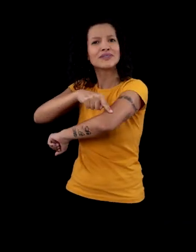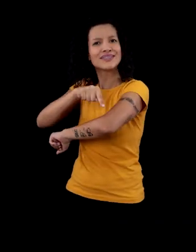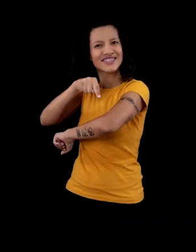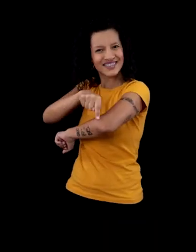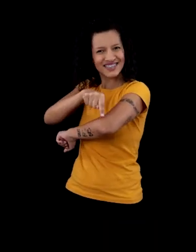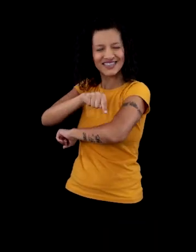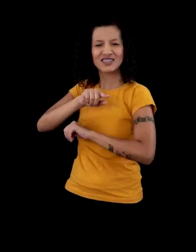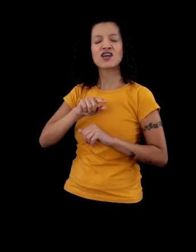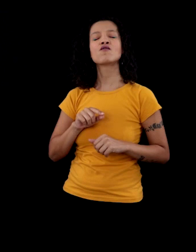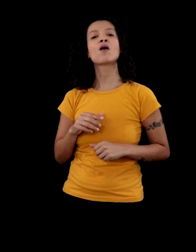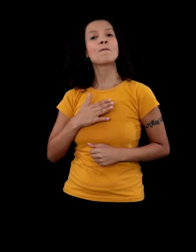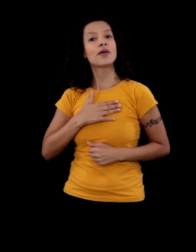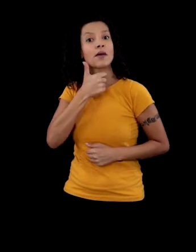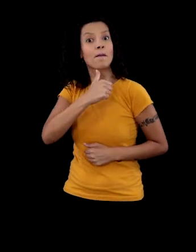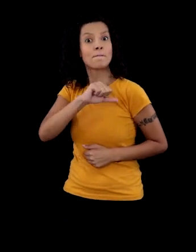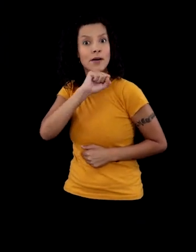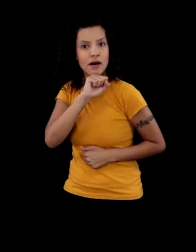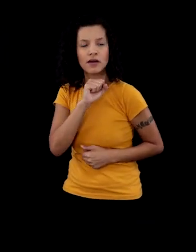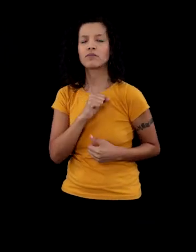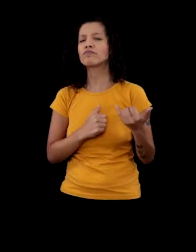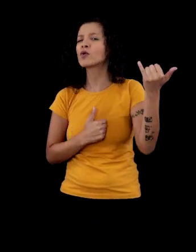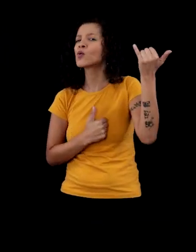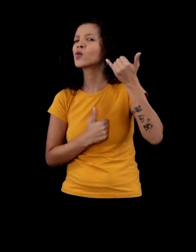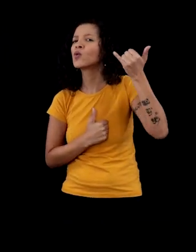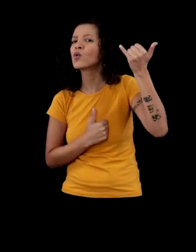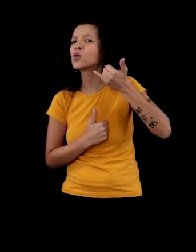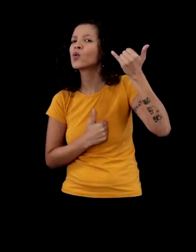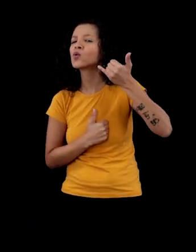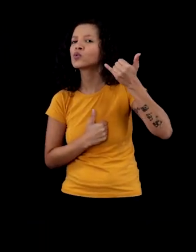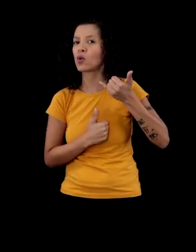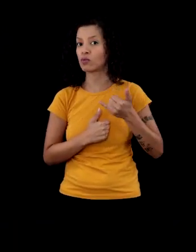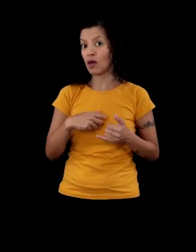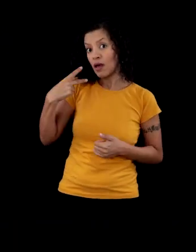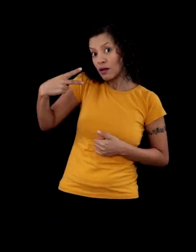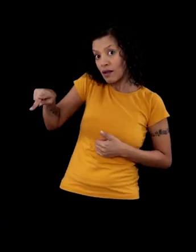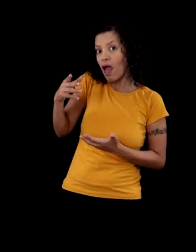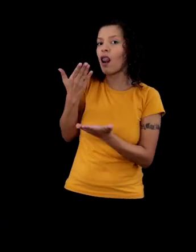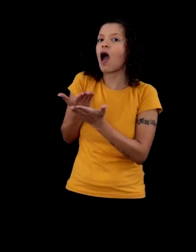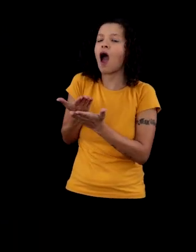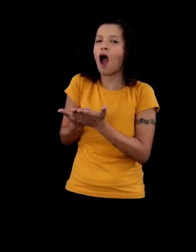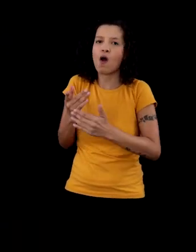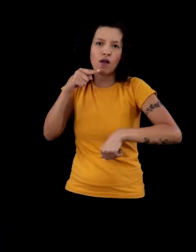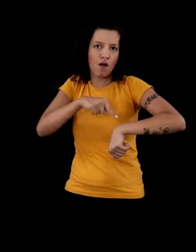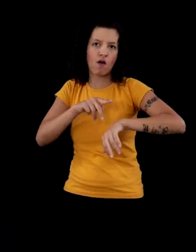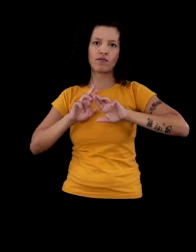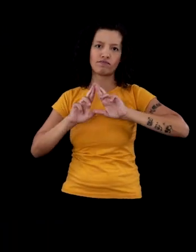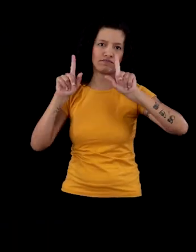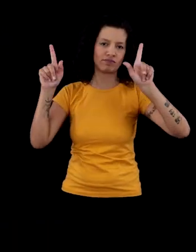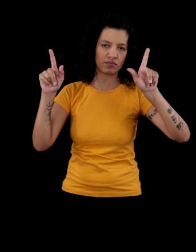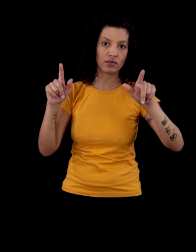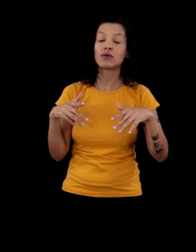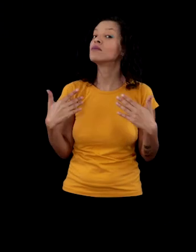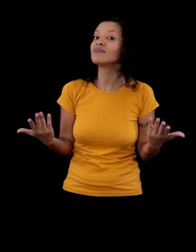onde a minha mãe contava para a gente que os horários de aula dela tinham de ser diferenciados